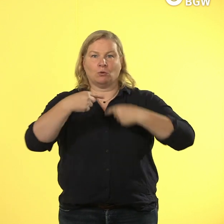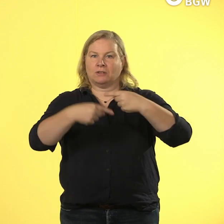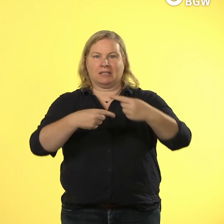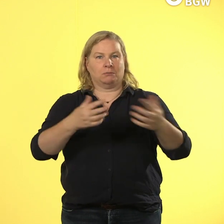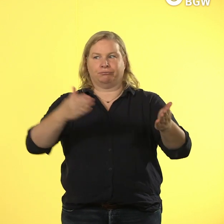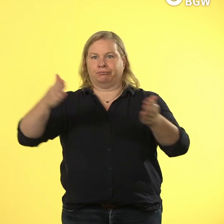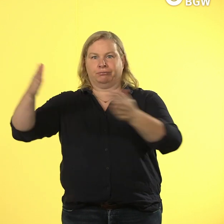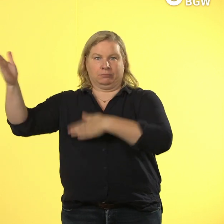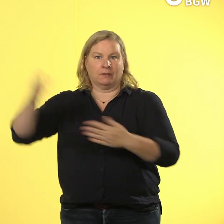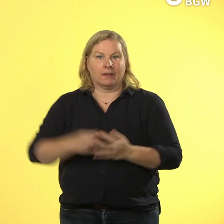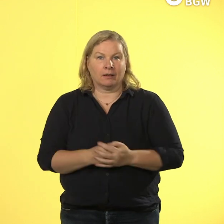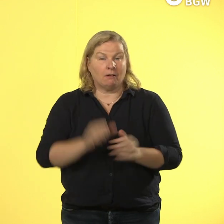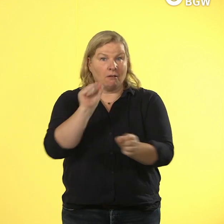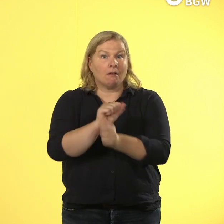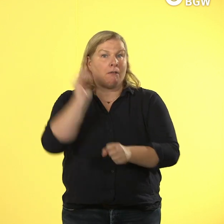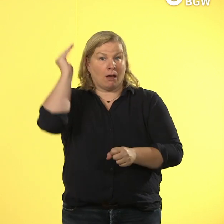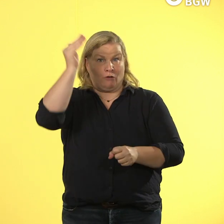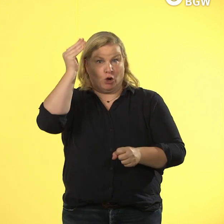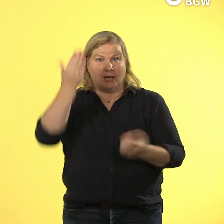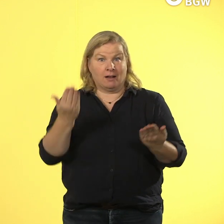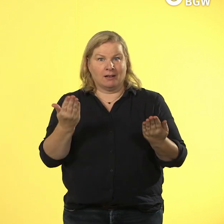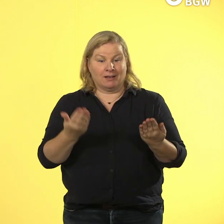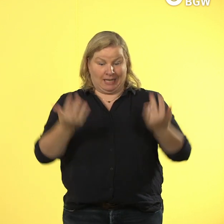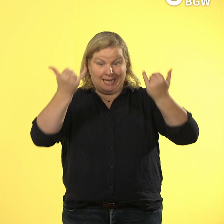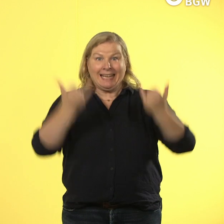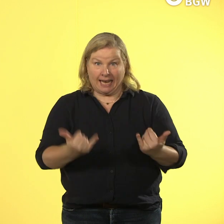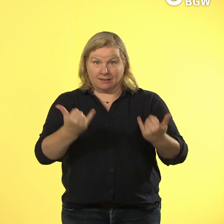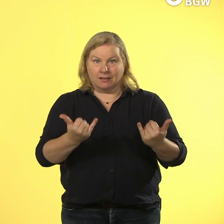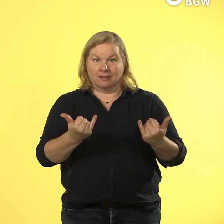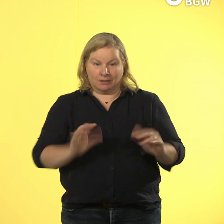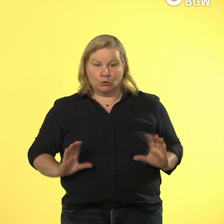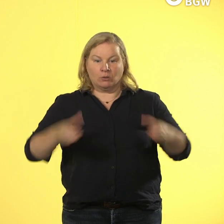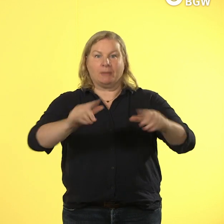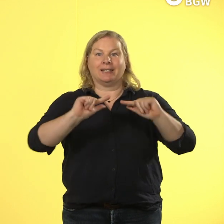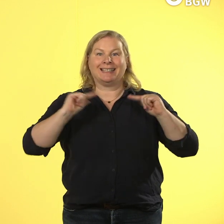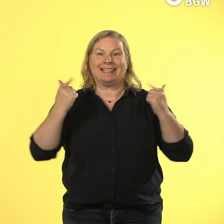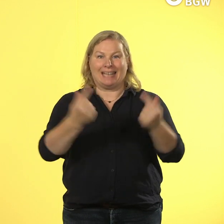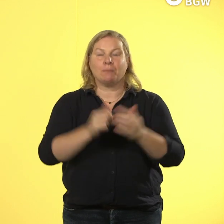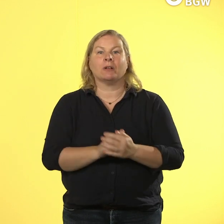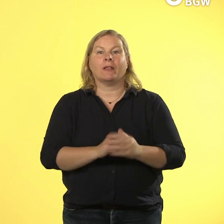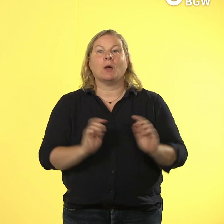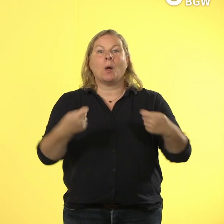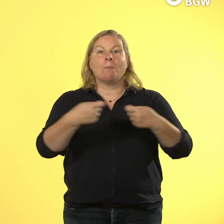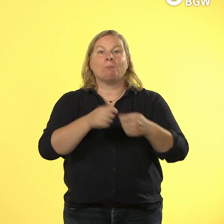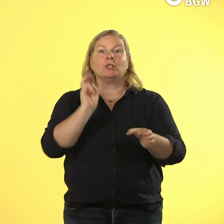in diese "Bundesteilhabegesetz, Paradigmenwechsel, wir sollen jetzt auch Assistentin sein"-Veranstaltung gehen. Wie viel wir da mitnehmen? Gar nichts.